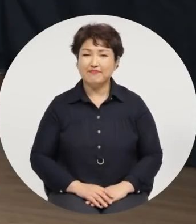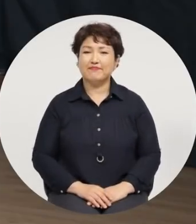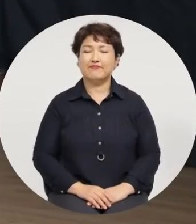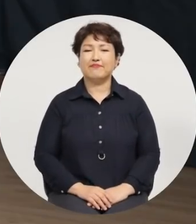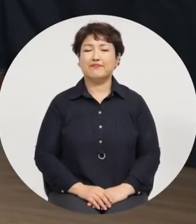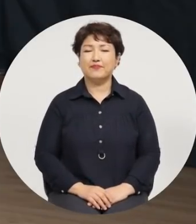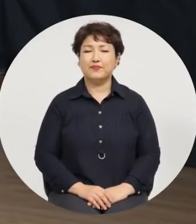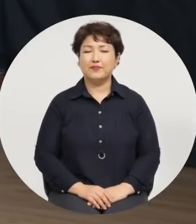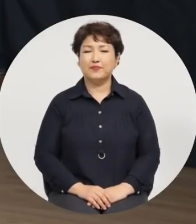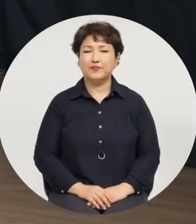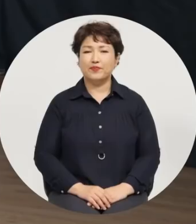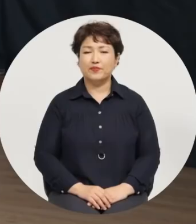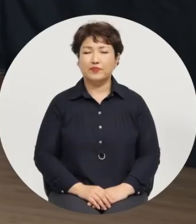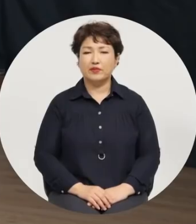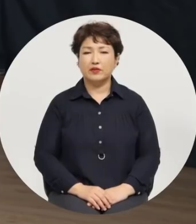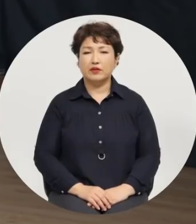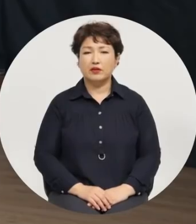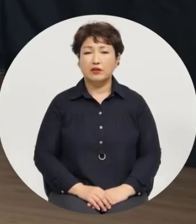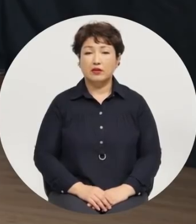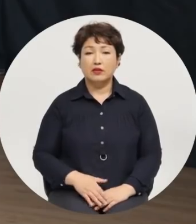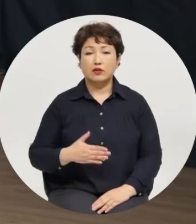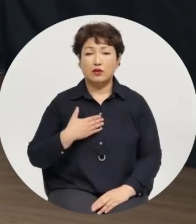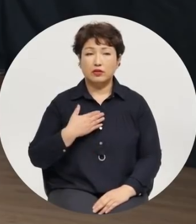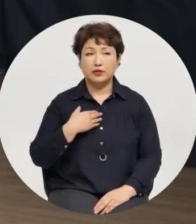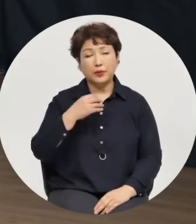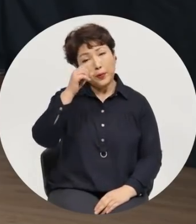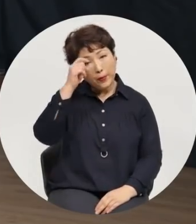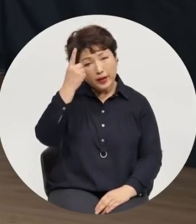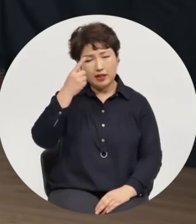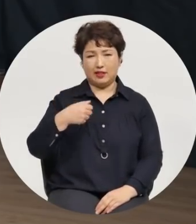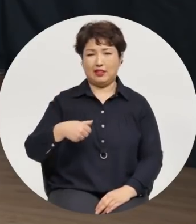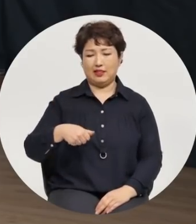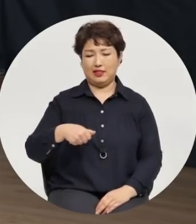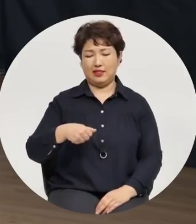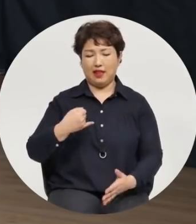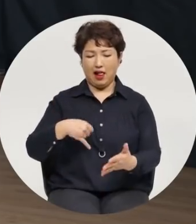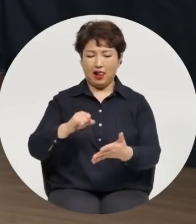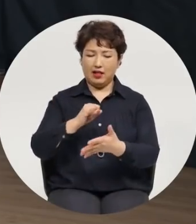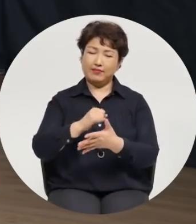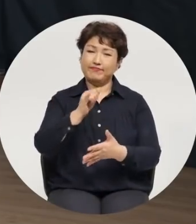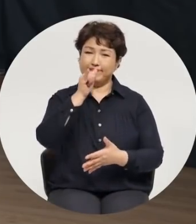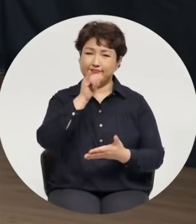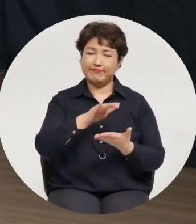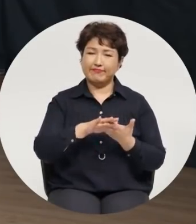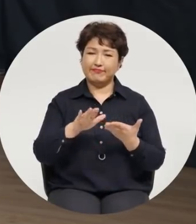(질문자) 스님 안녕하십니까? (스님) 네 저는 고1 딸아이를 키우고 있습니다